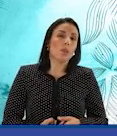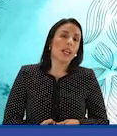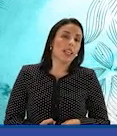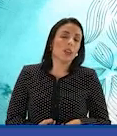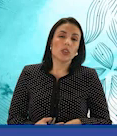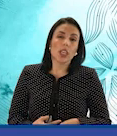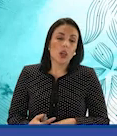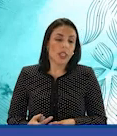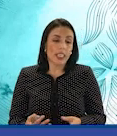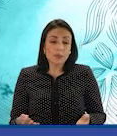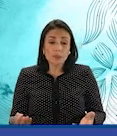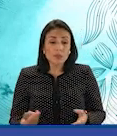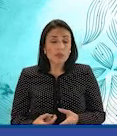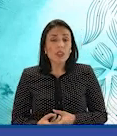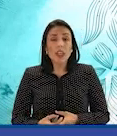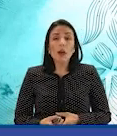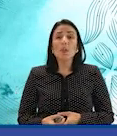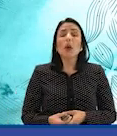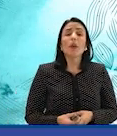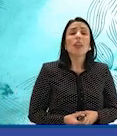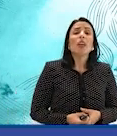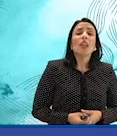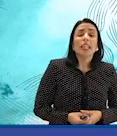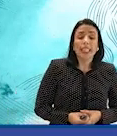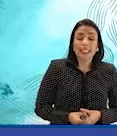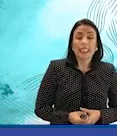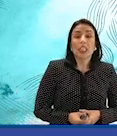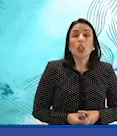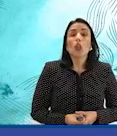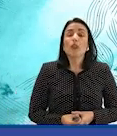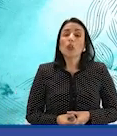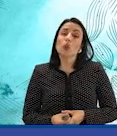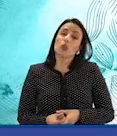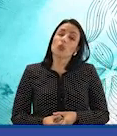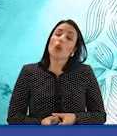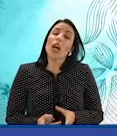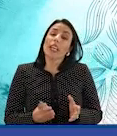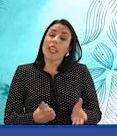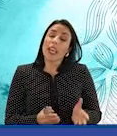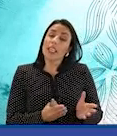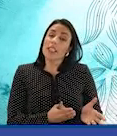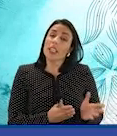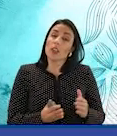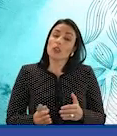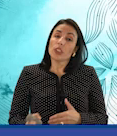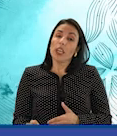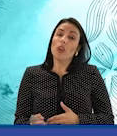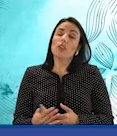para que Contraloría apruebe los recursos que decida el Concejo